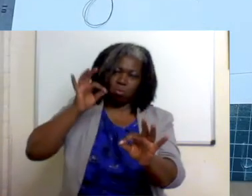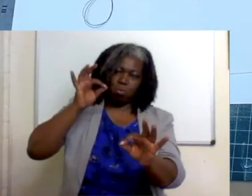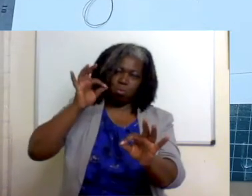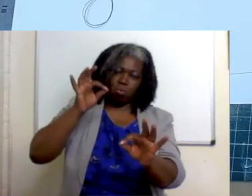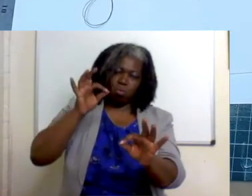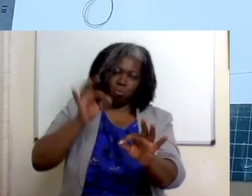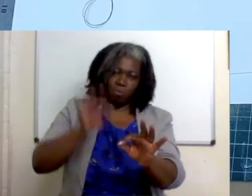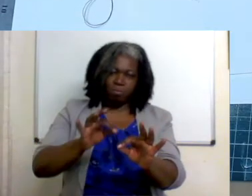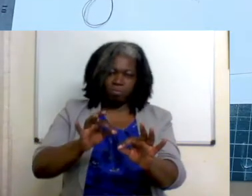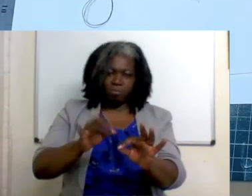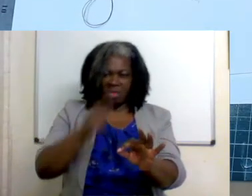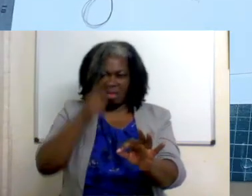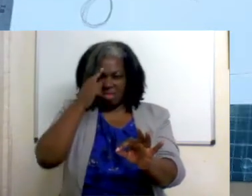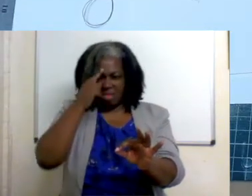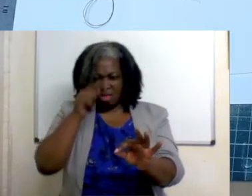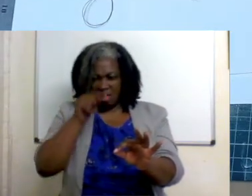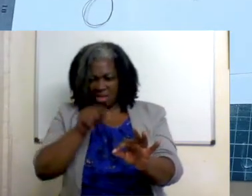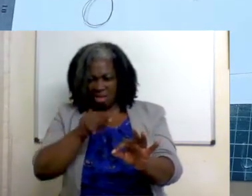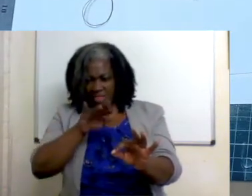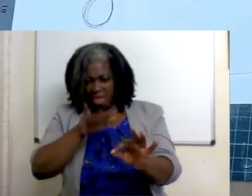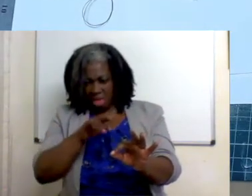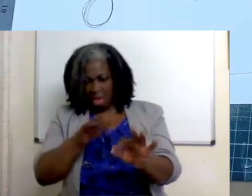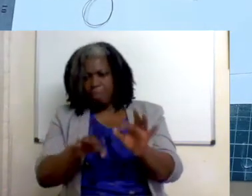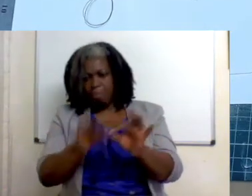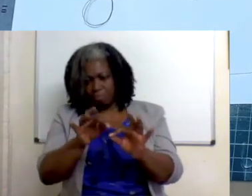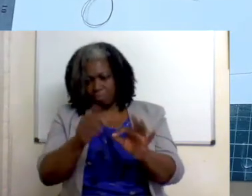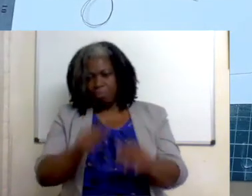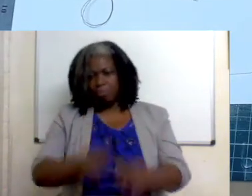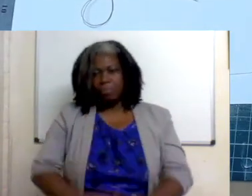priblizne tam, kde chci mit tu